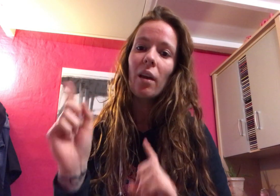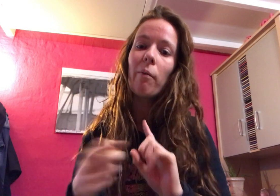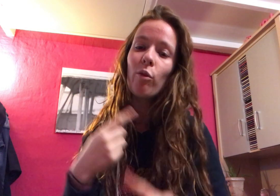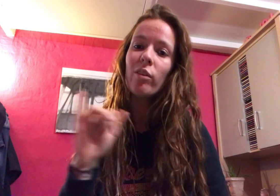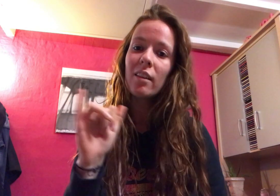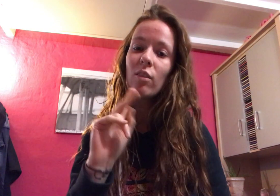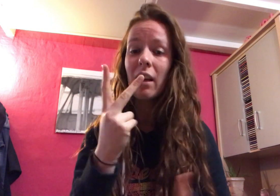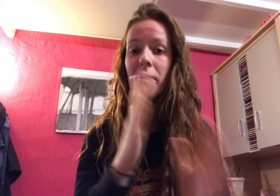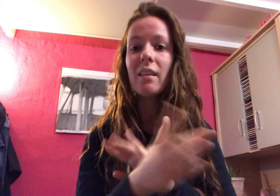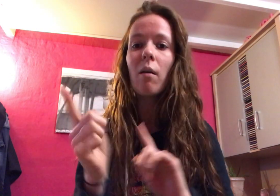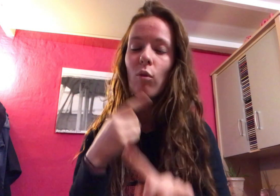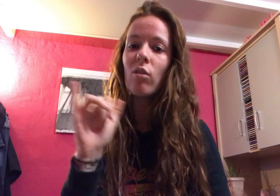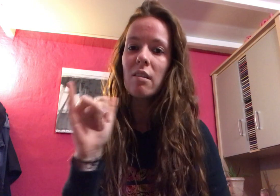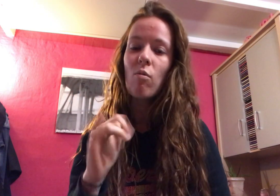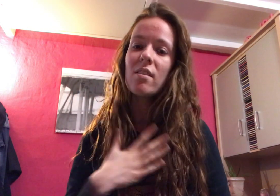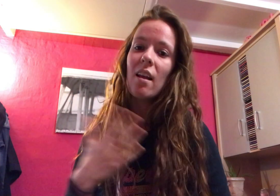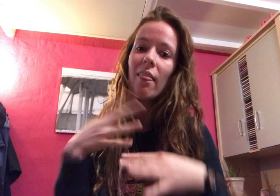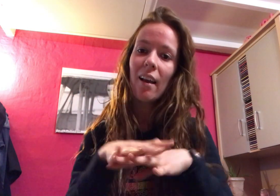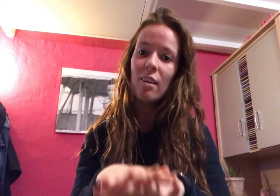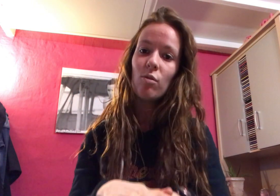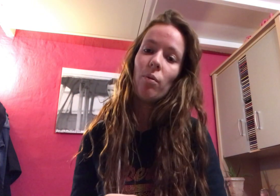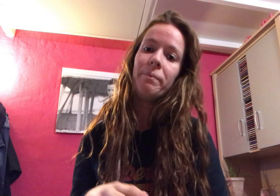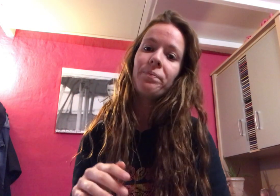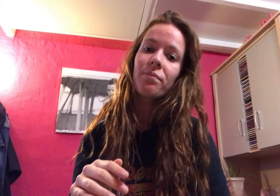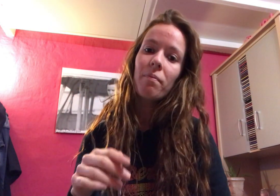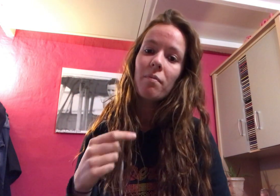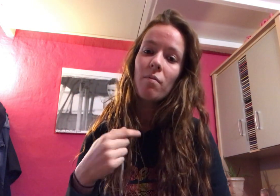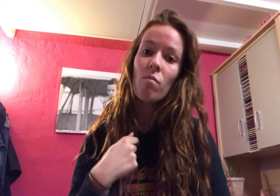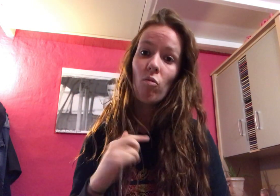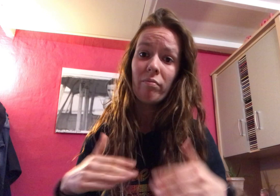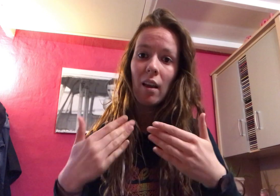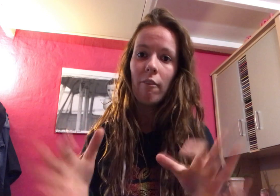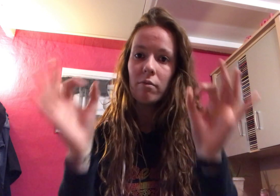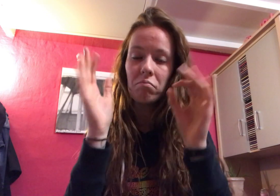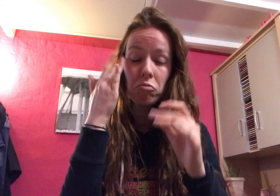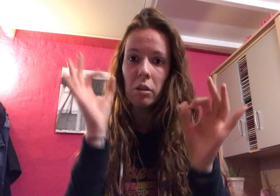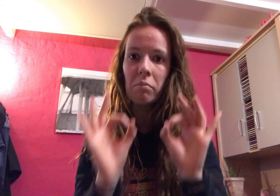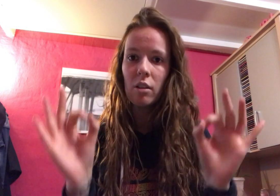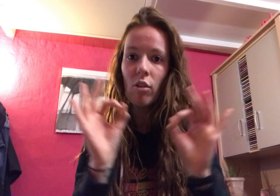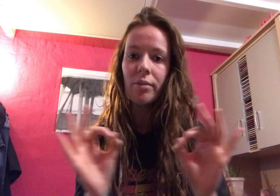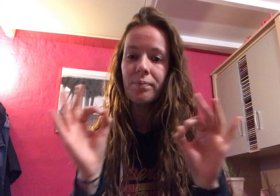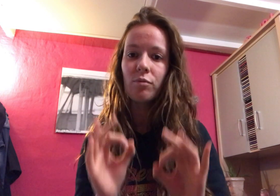Ce qui était important pour moi au KAP Signes c'est qu'il m'a permis de m'intégrer Quand je suis arrivée, je ne connaissais personne